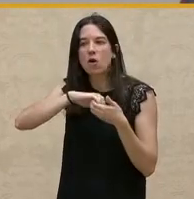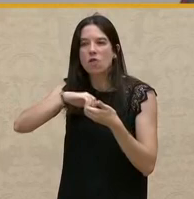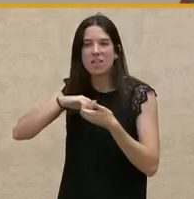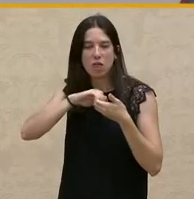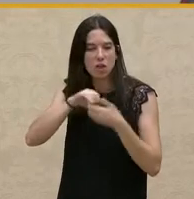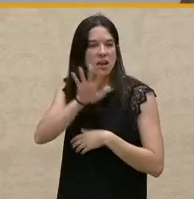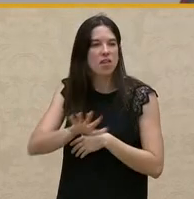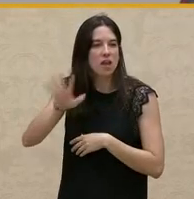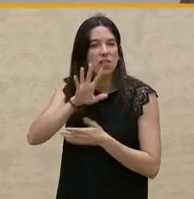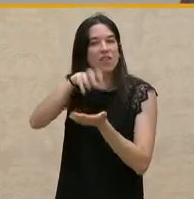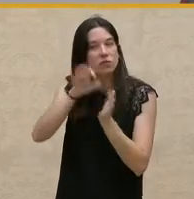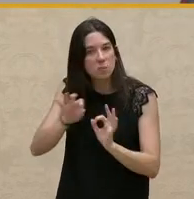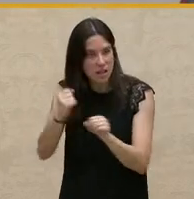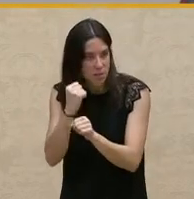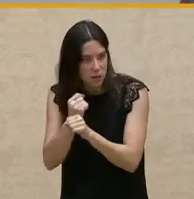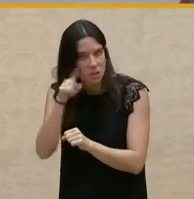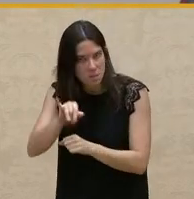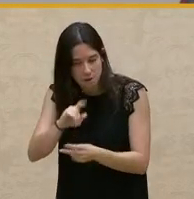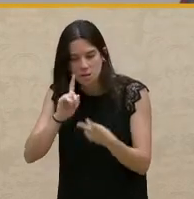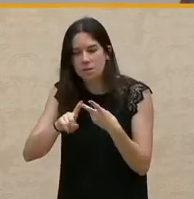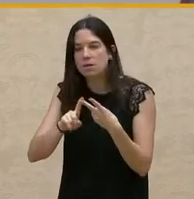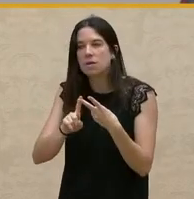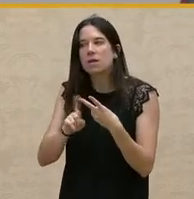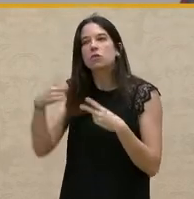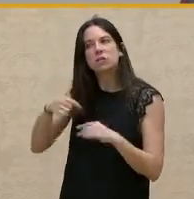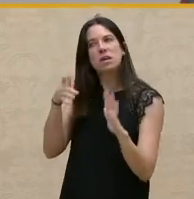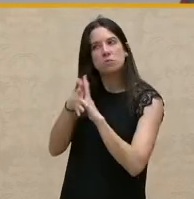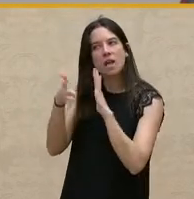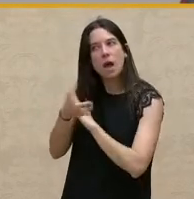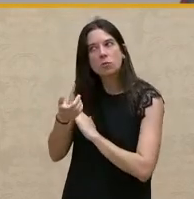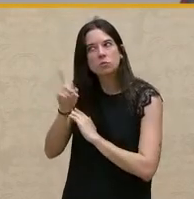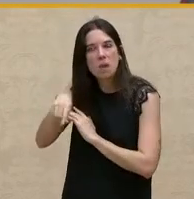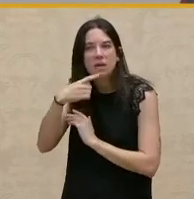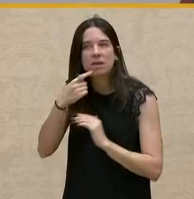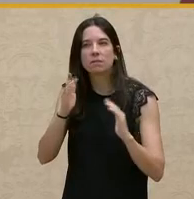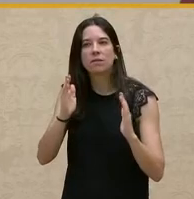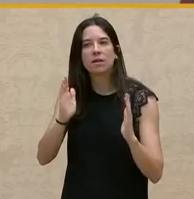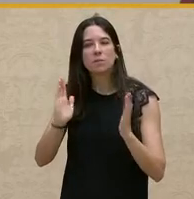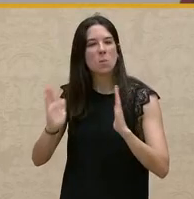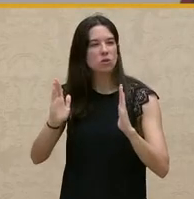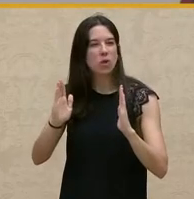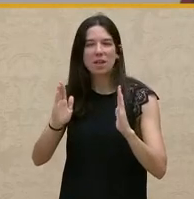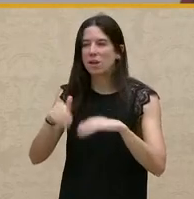especiales de empleo, y también le explicábamos que, en la etapa del Gobierno del Partido Popular,